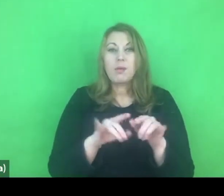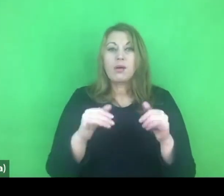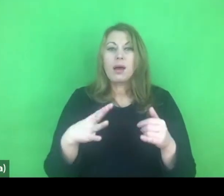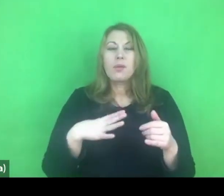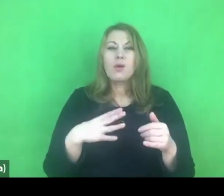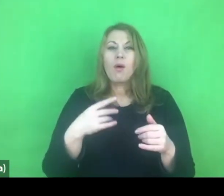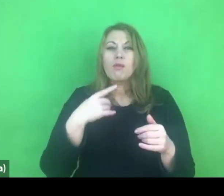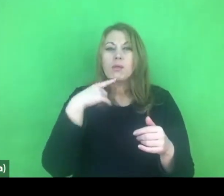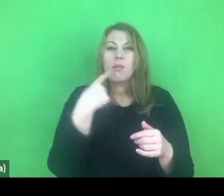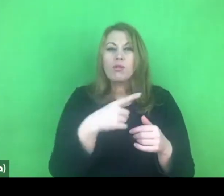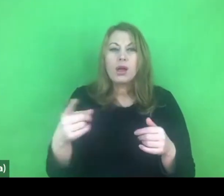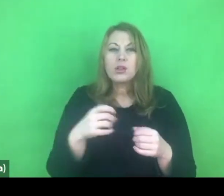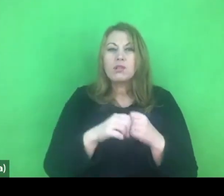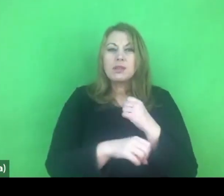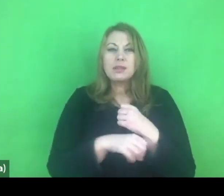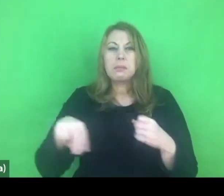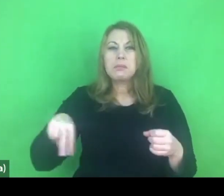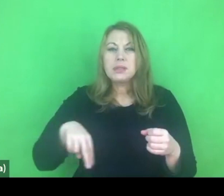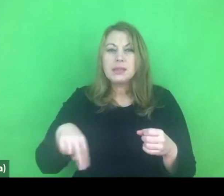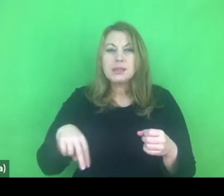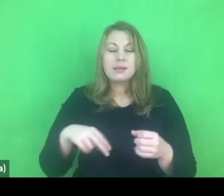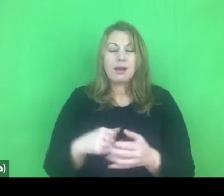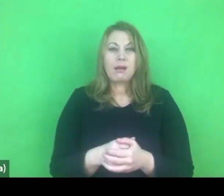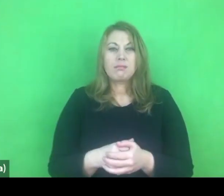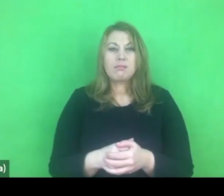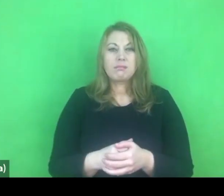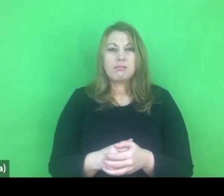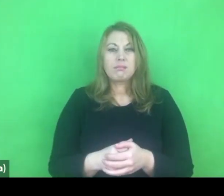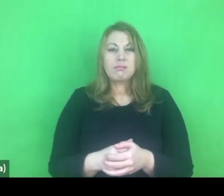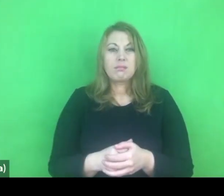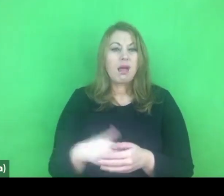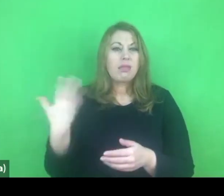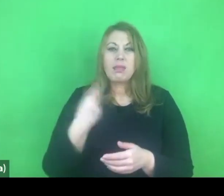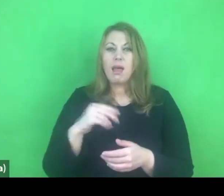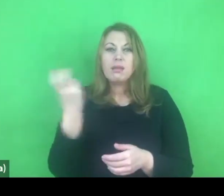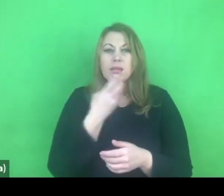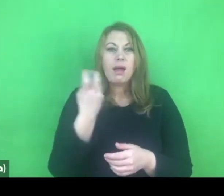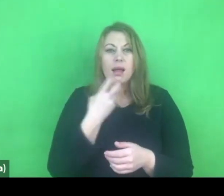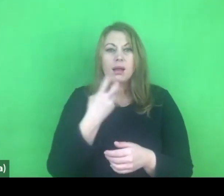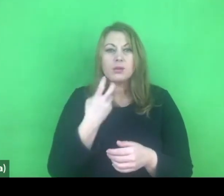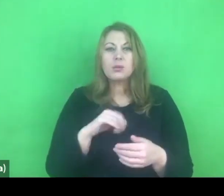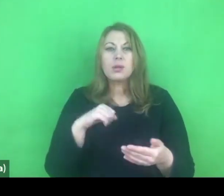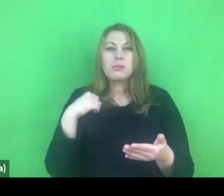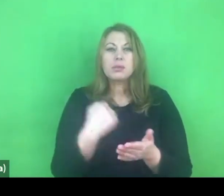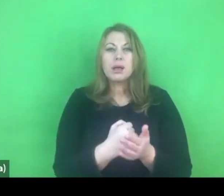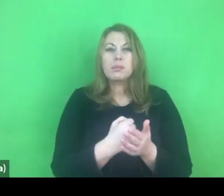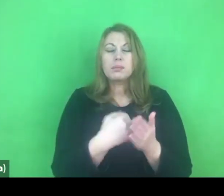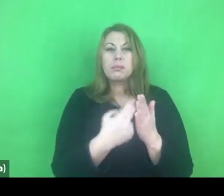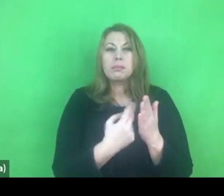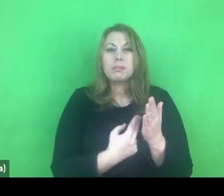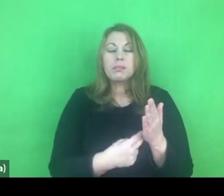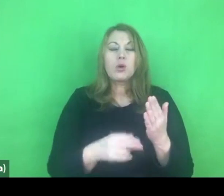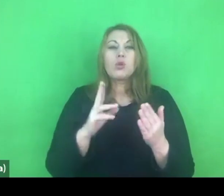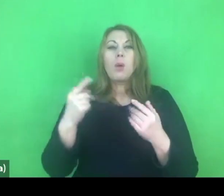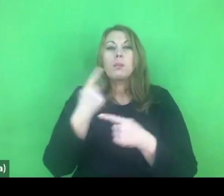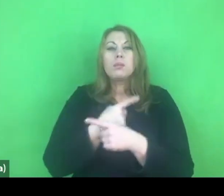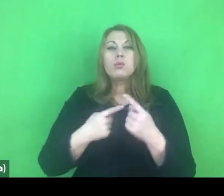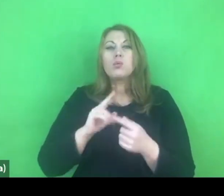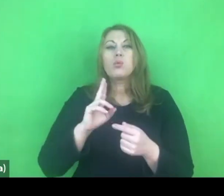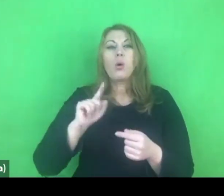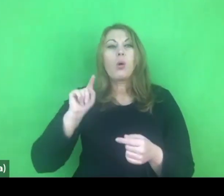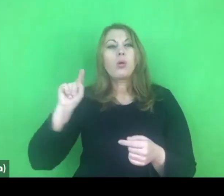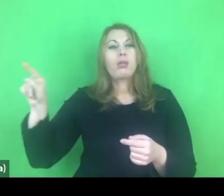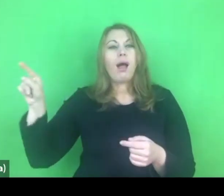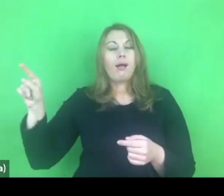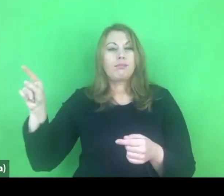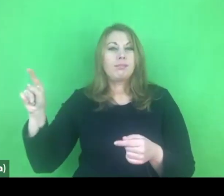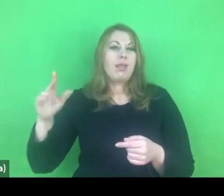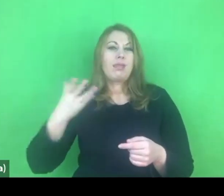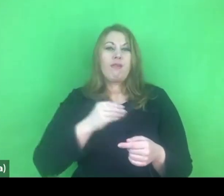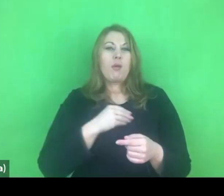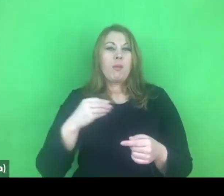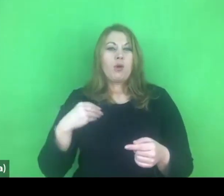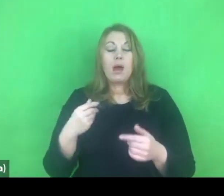Nie interesuje nas, co myśli o naszym prawie ktoś z zewnątrz, co myśli o naszym prawie UE,